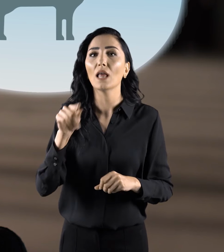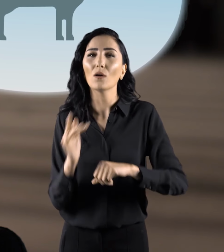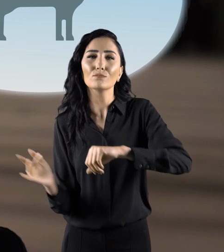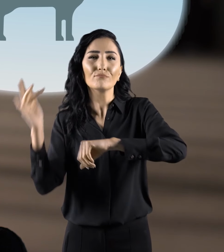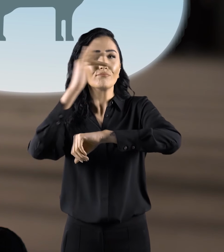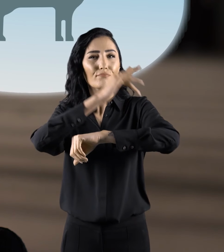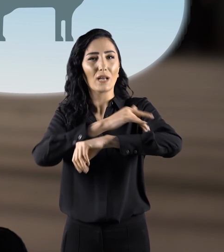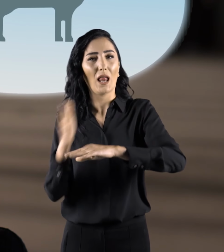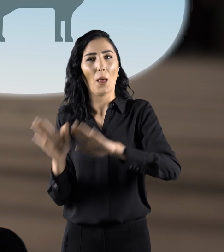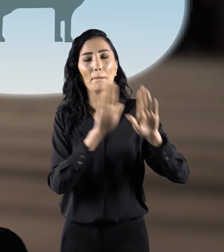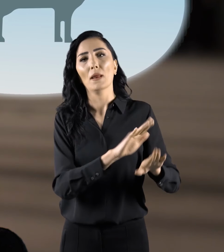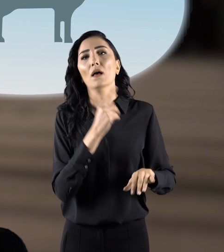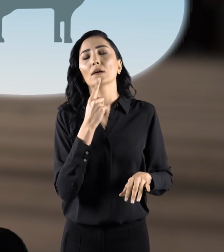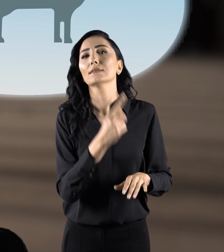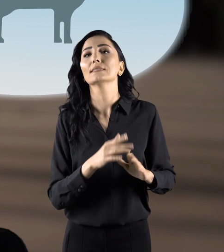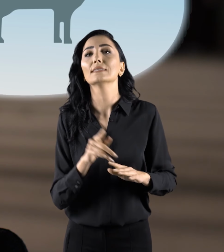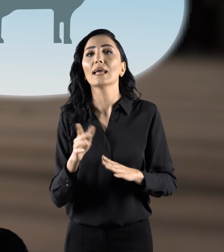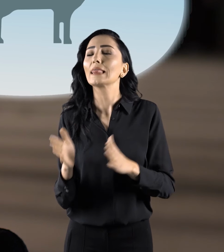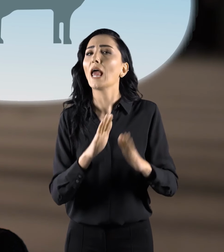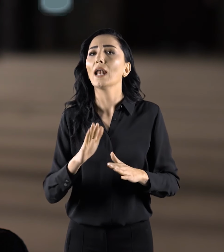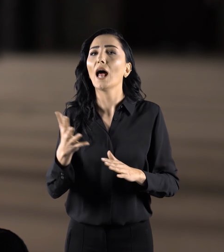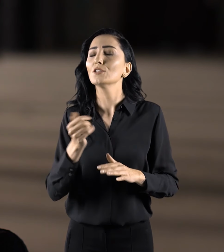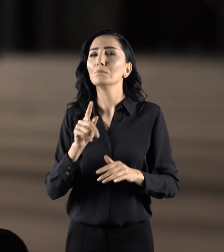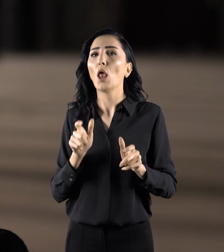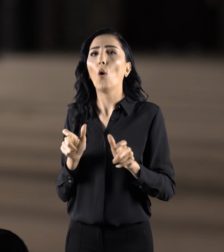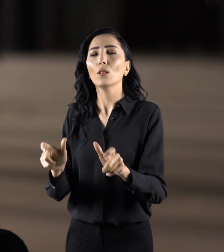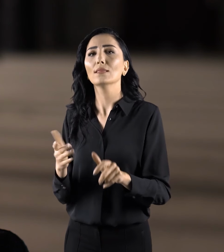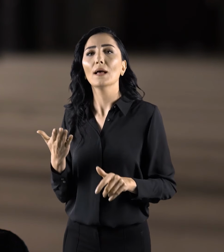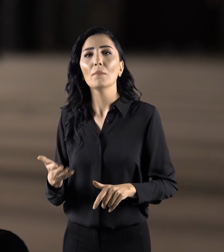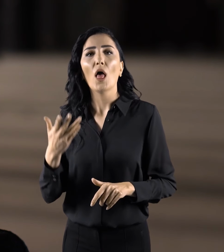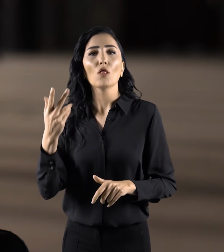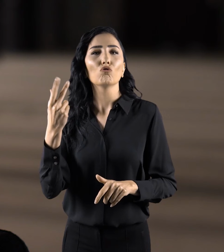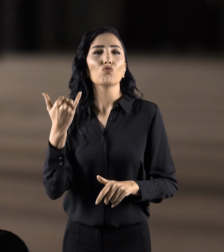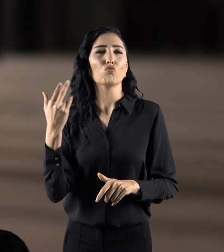onları da yüksek bir yere taşımalıyız. Diğer alacağınız bir önlem ise